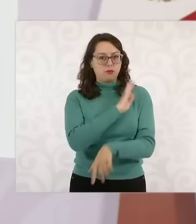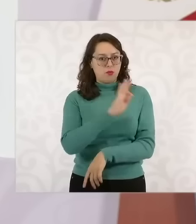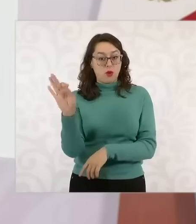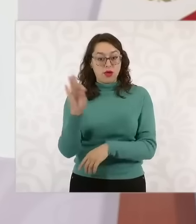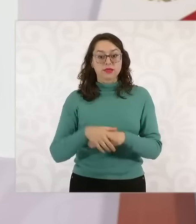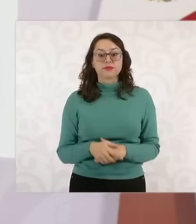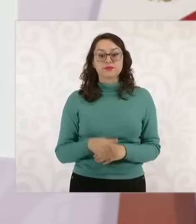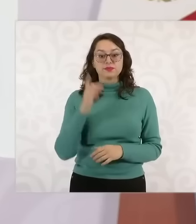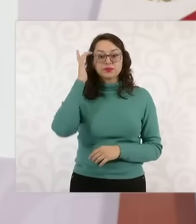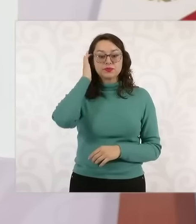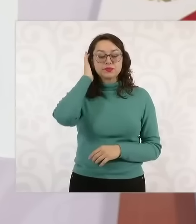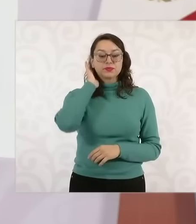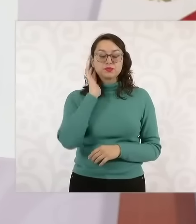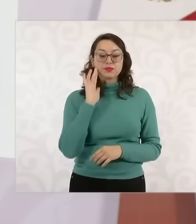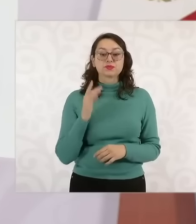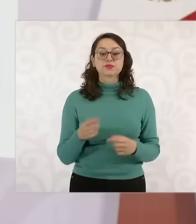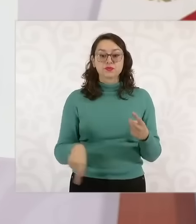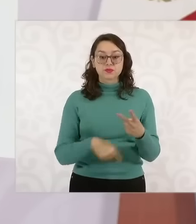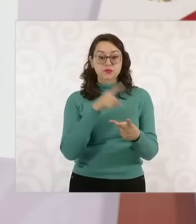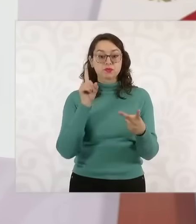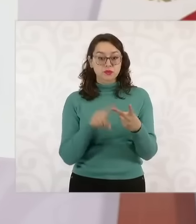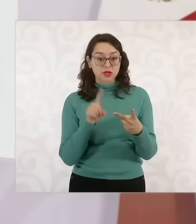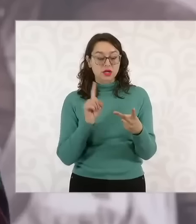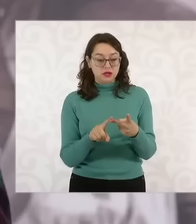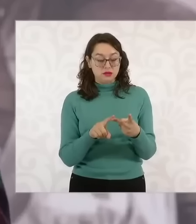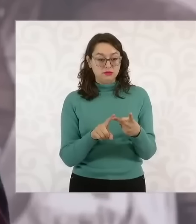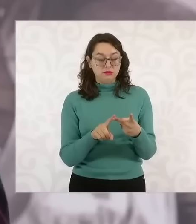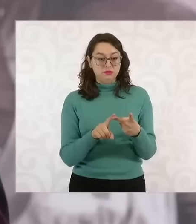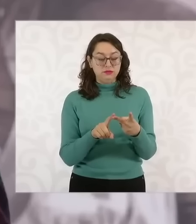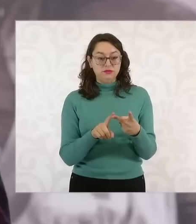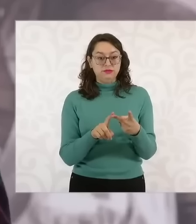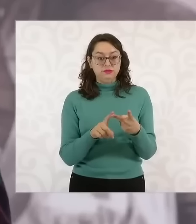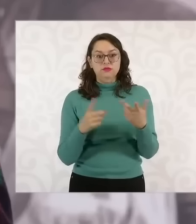En segundo lugar, les va a permitir a ustedes conocer lo que ya les comentaba es la derechocia.